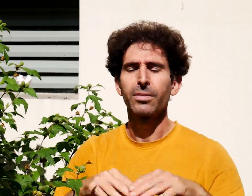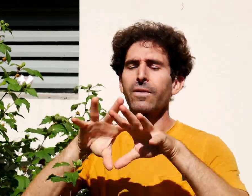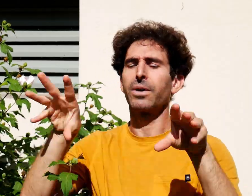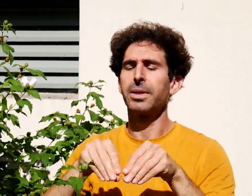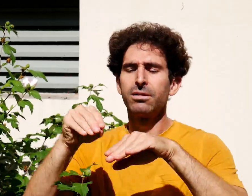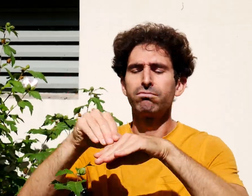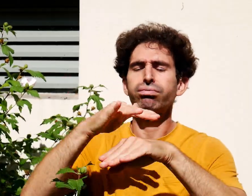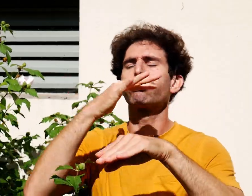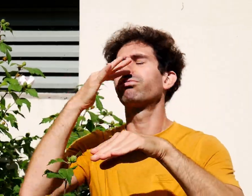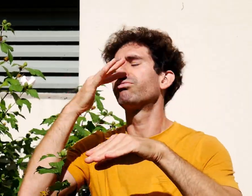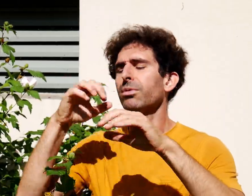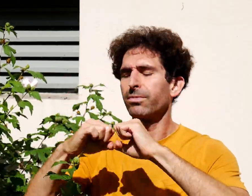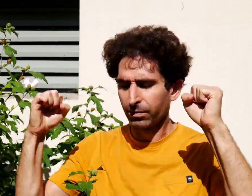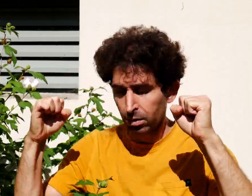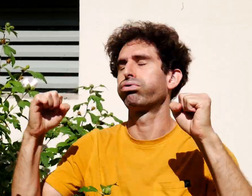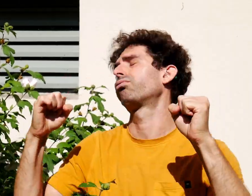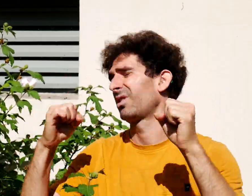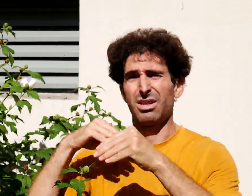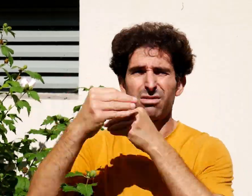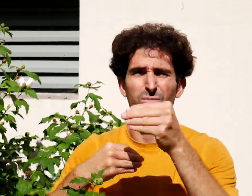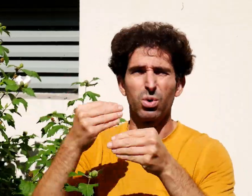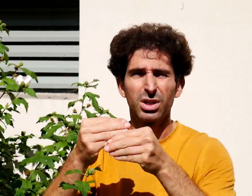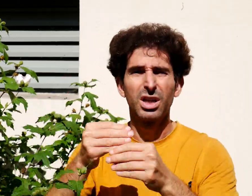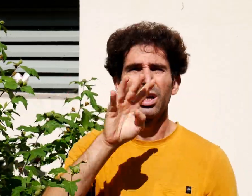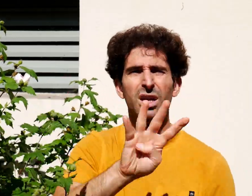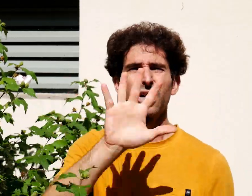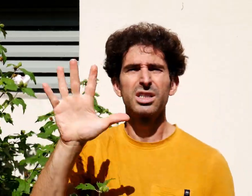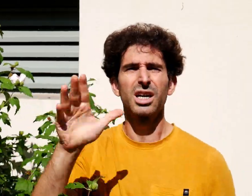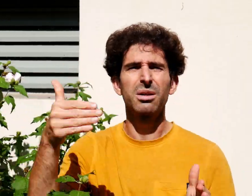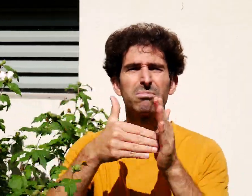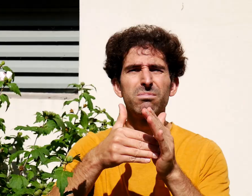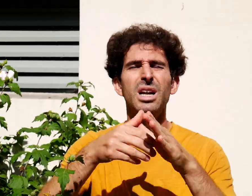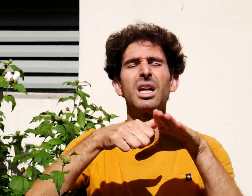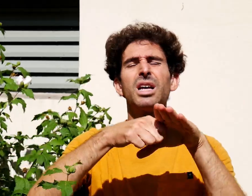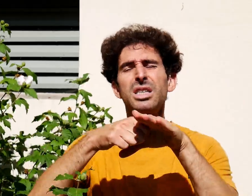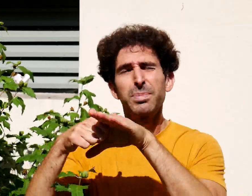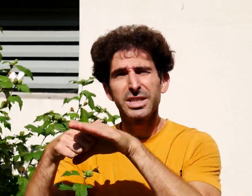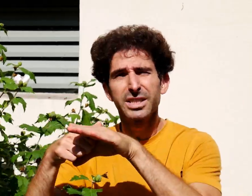La famille des punaises comprend 45.000 espèces dans le monde